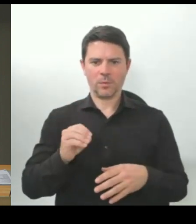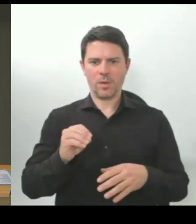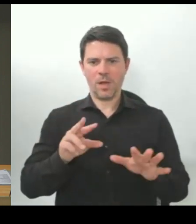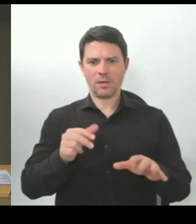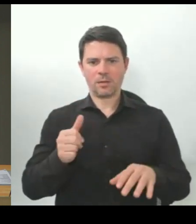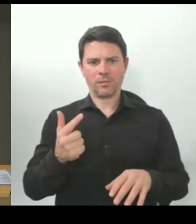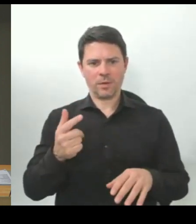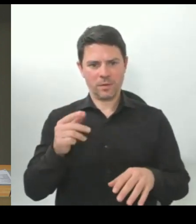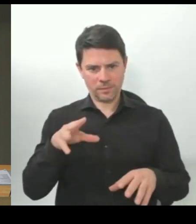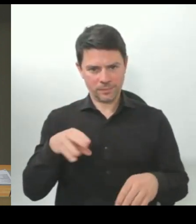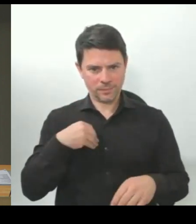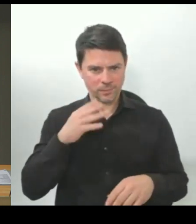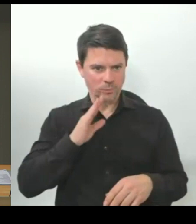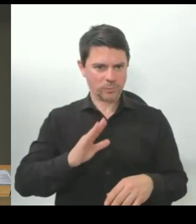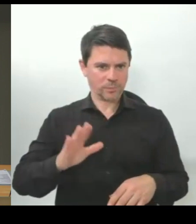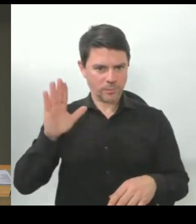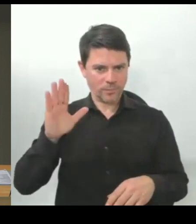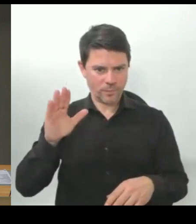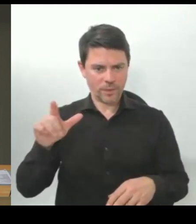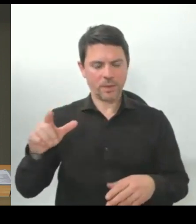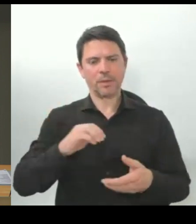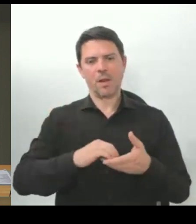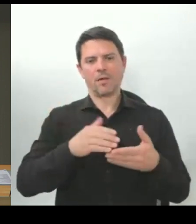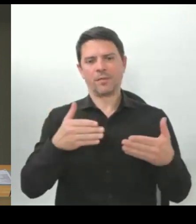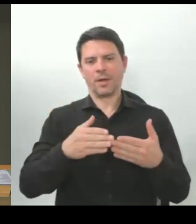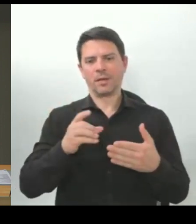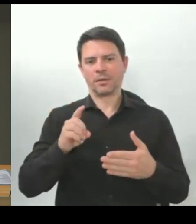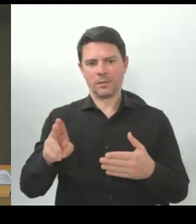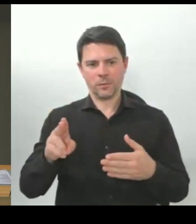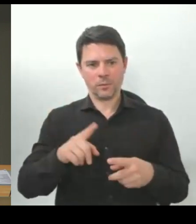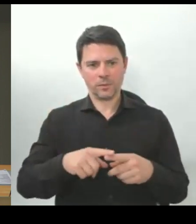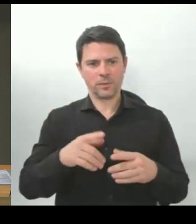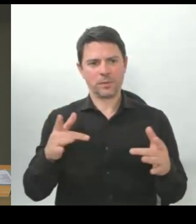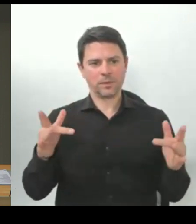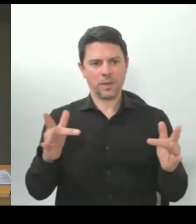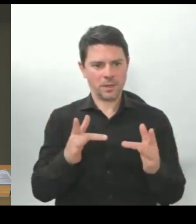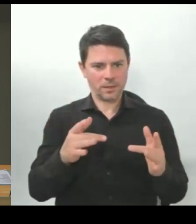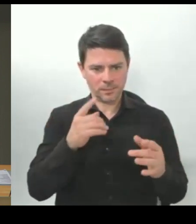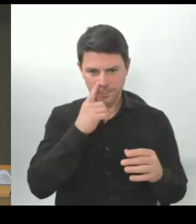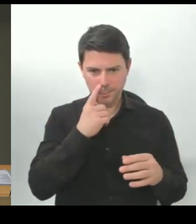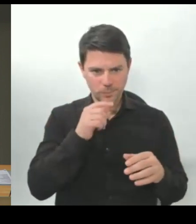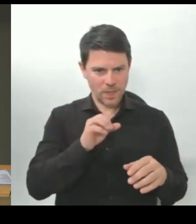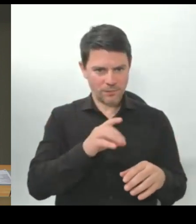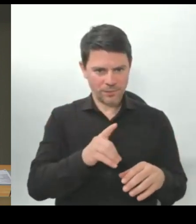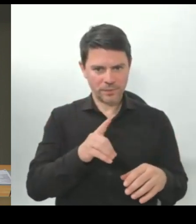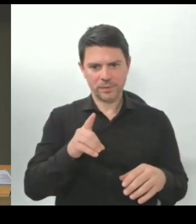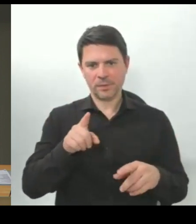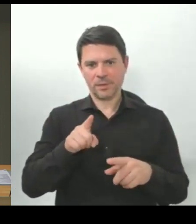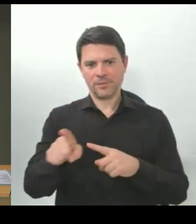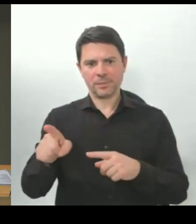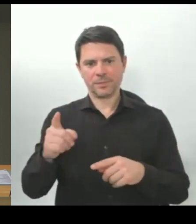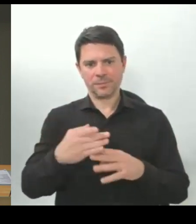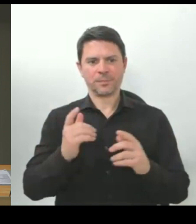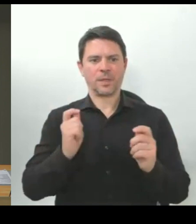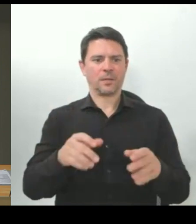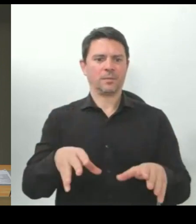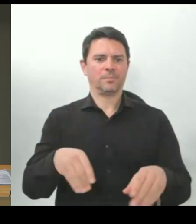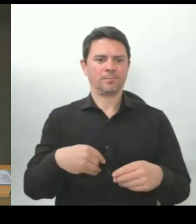Verfassungs- und Rechtsangelege. Geschäftsordnung, Antidiskriminierung. Die Fraktion der CDU beantragt die Überweisung der Verordnung